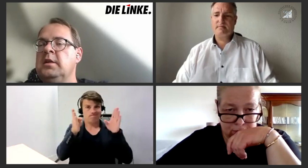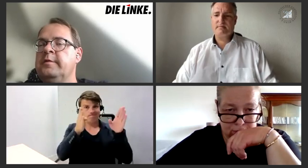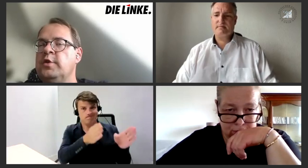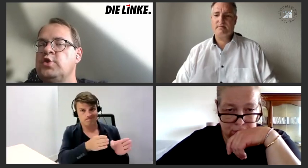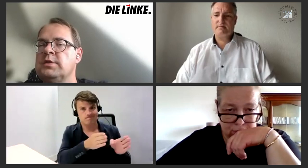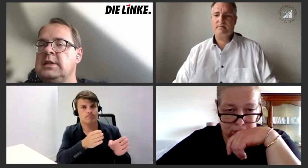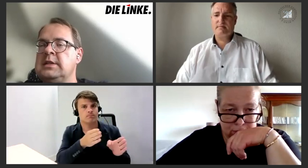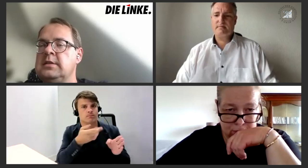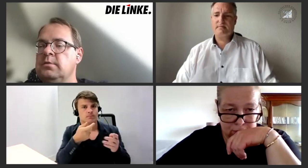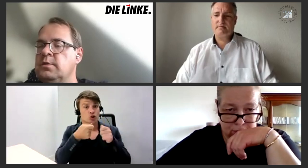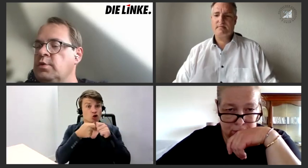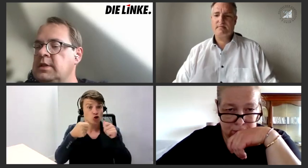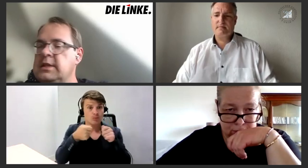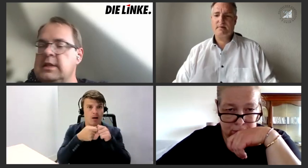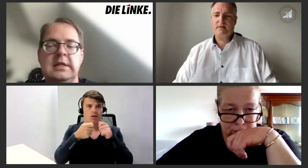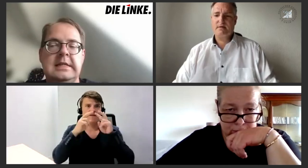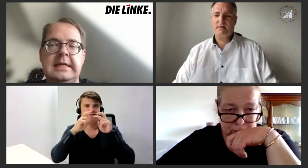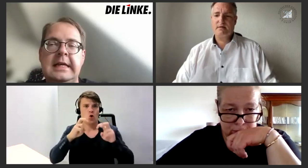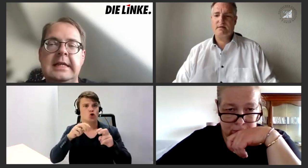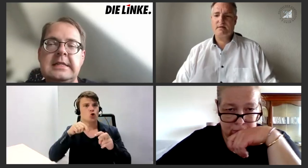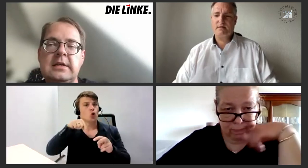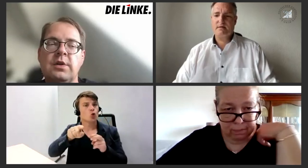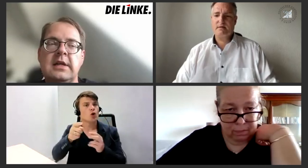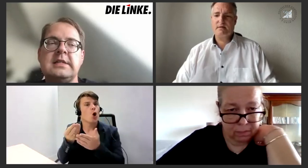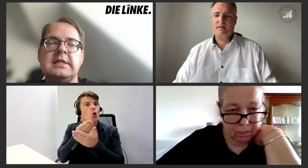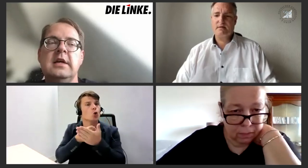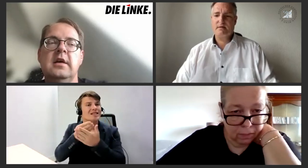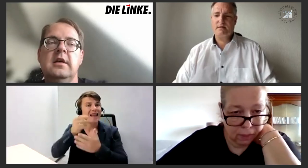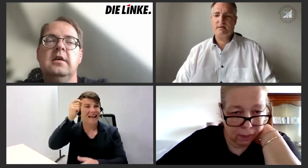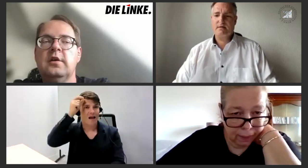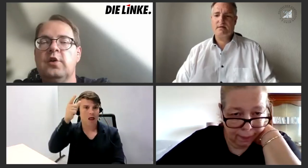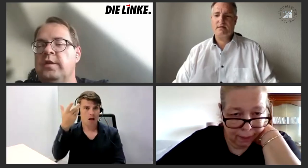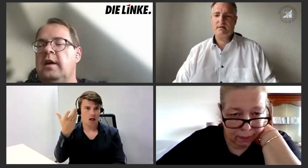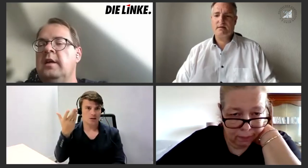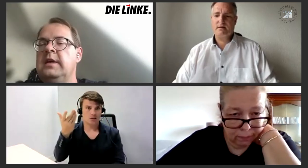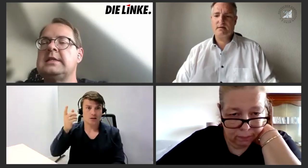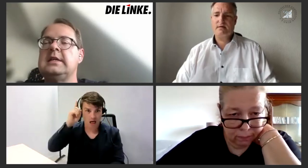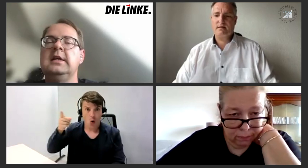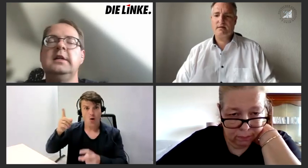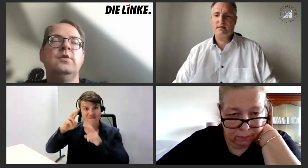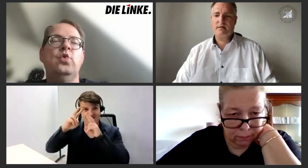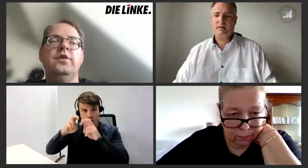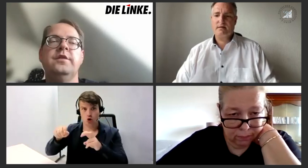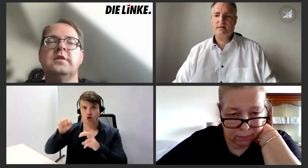und dort gibt es spannende Forschungsansätze, durch künstliche Intelligenz, auch das könnte